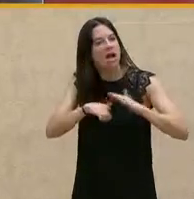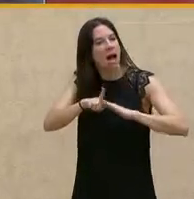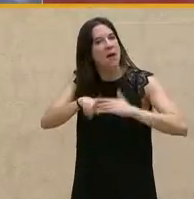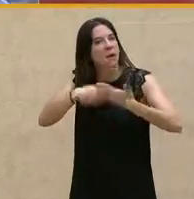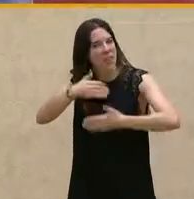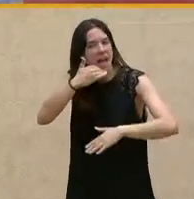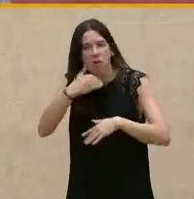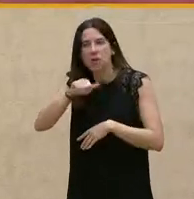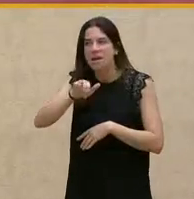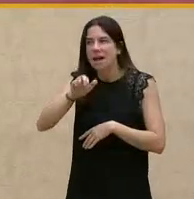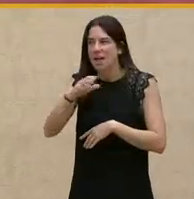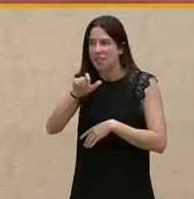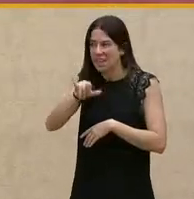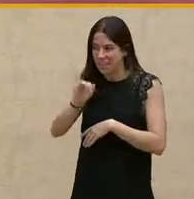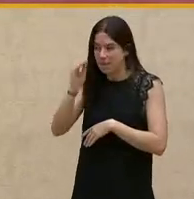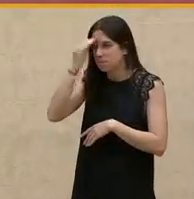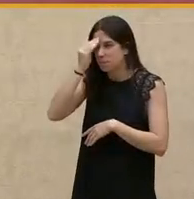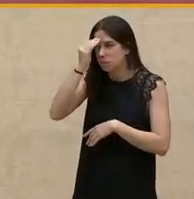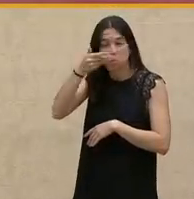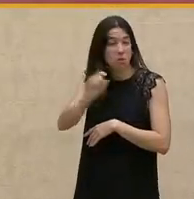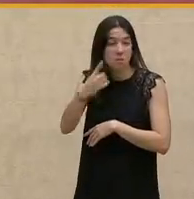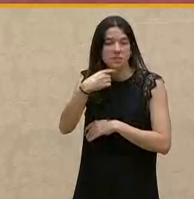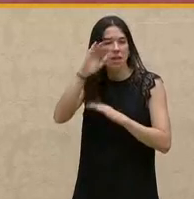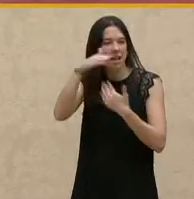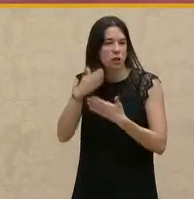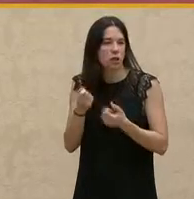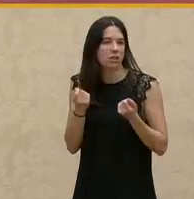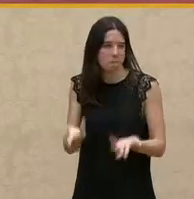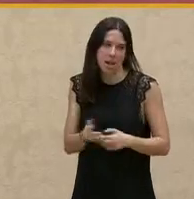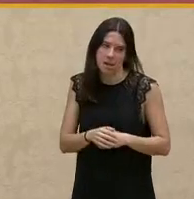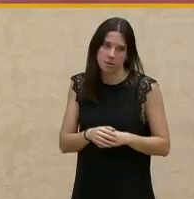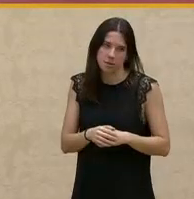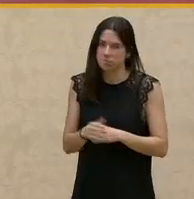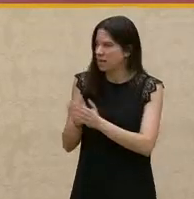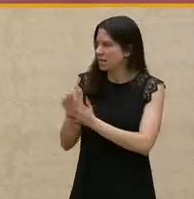yo creo que lo importante es la atención temprana. Yo creo que es muy importante esos mediadores en